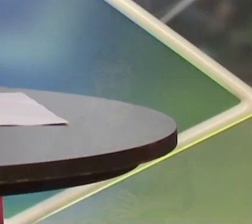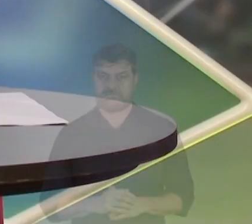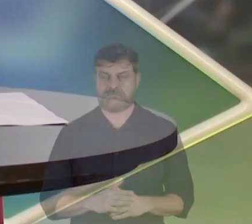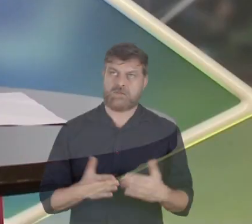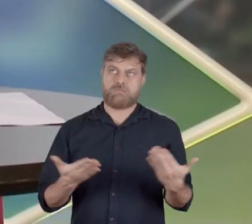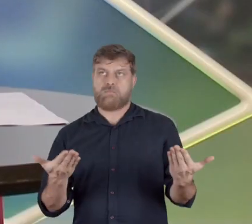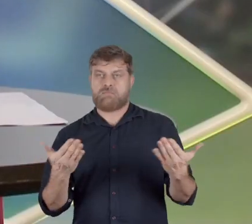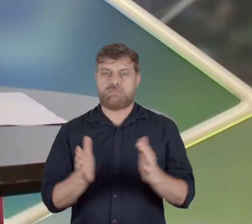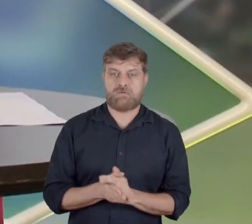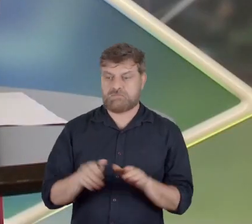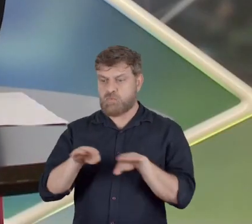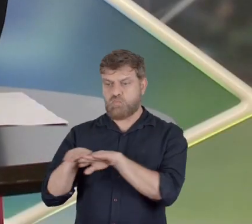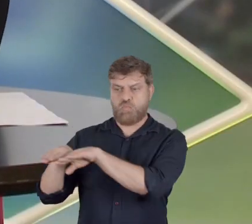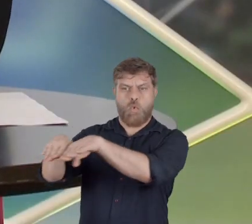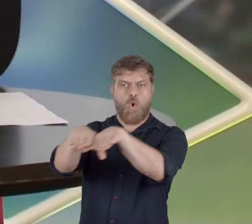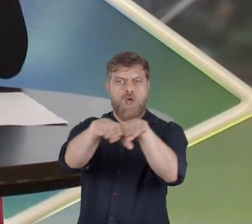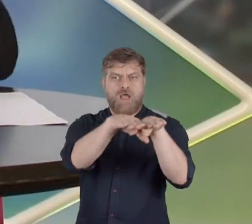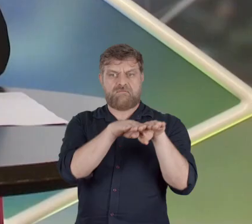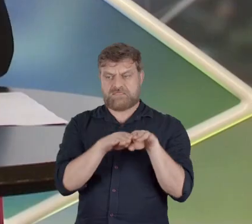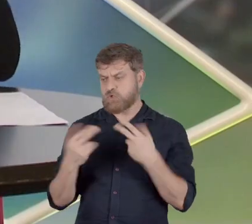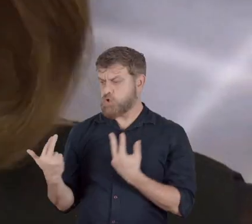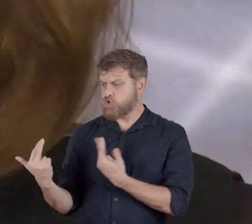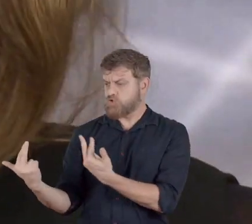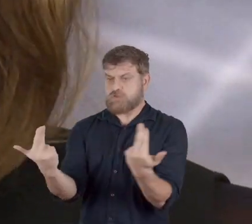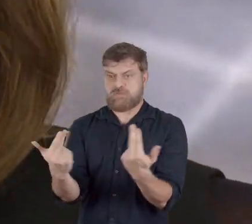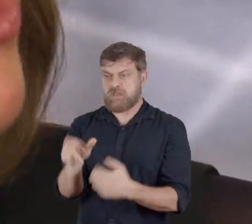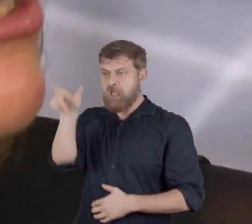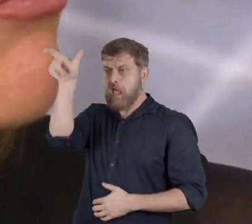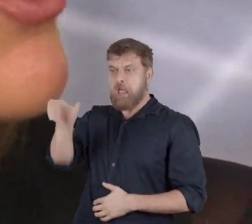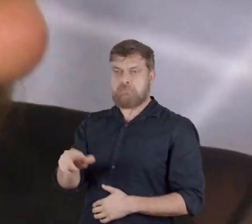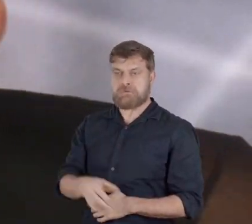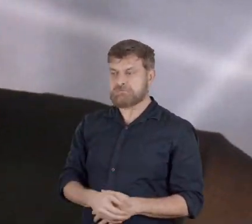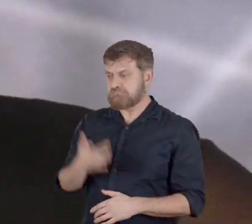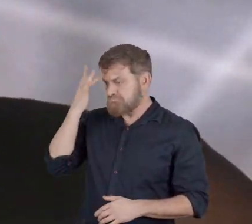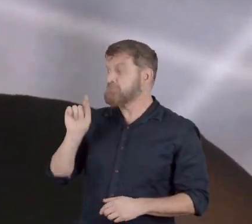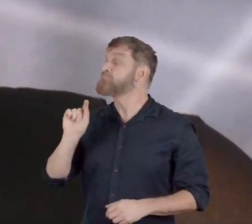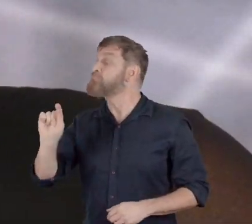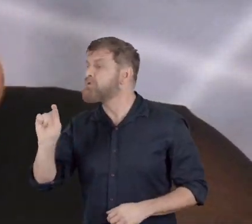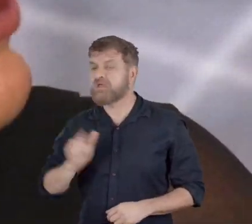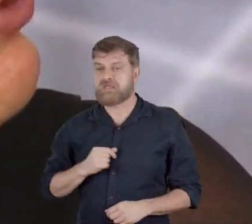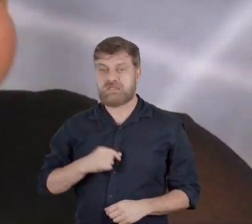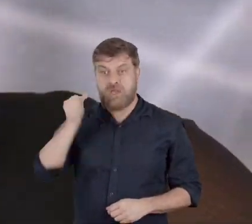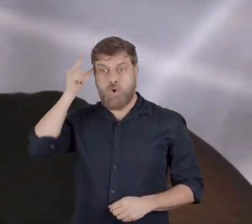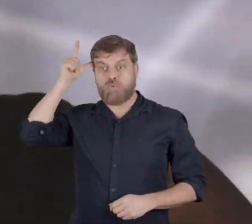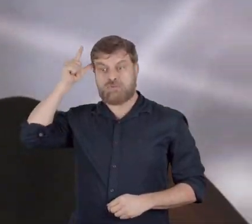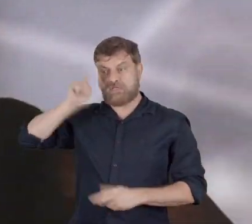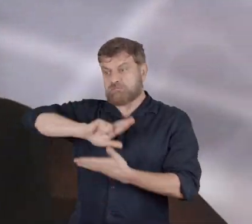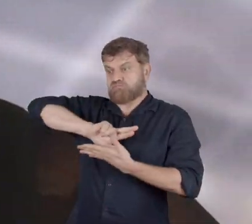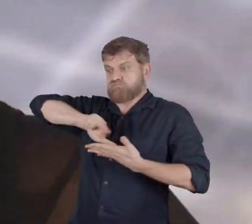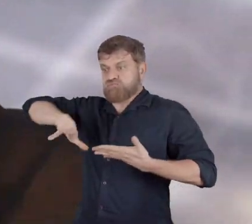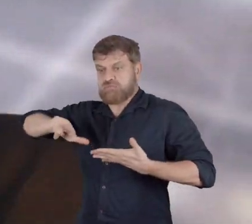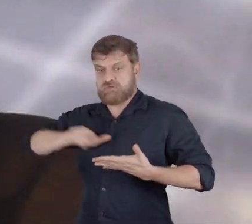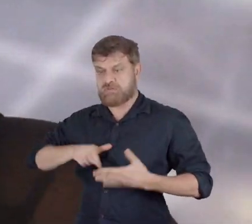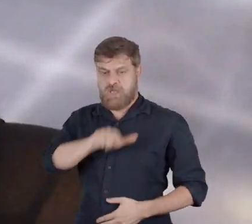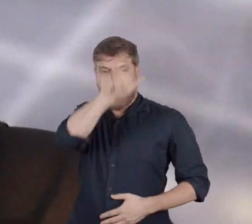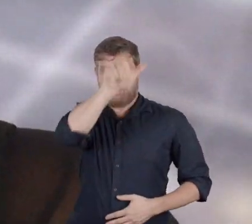Então vamos chamar: o universalismo, onde você não nomeia os sujeitos, e multiculturalismo onde você define